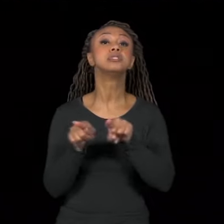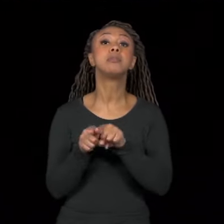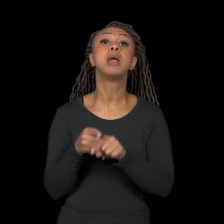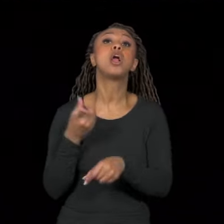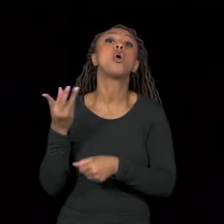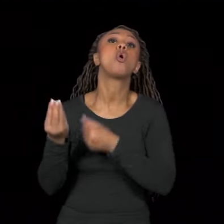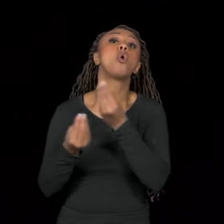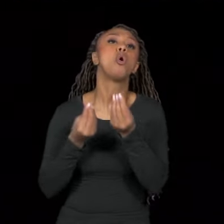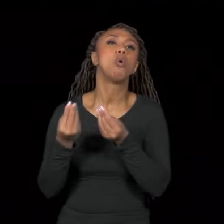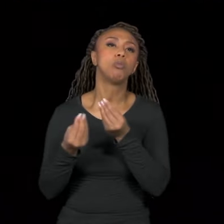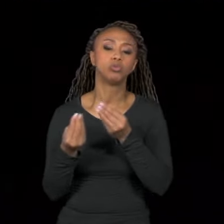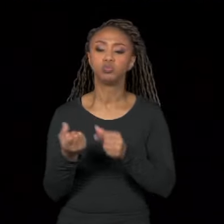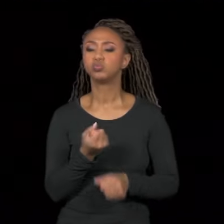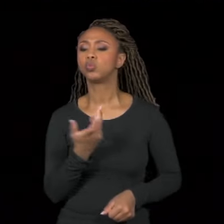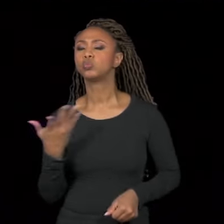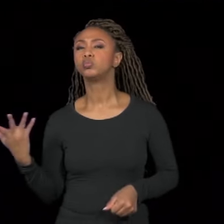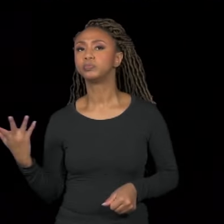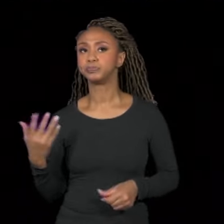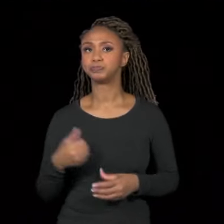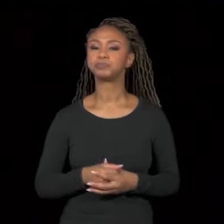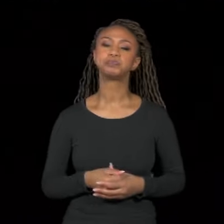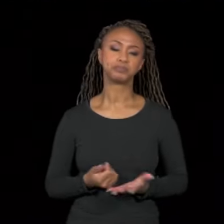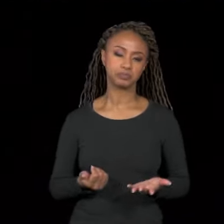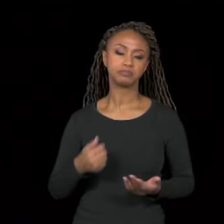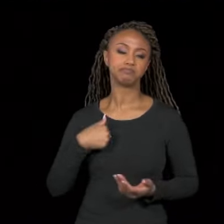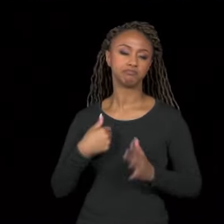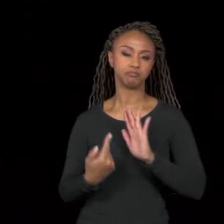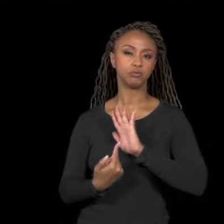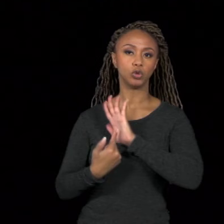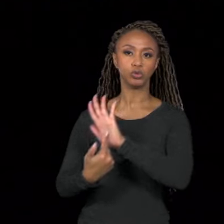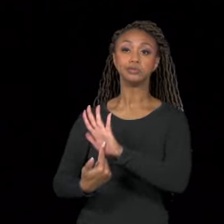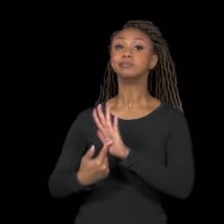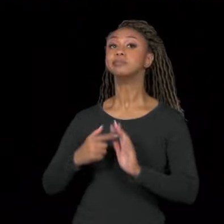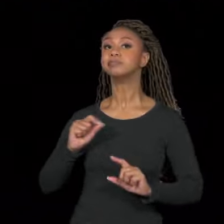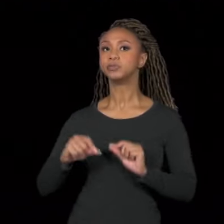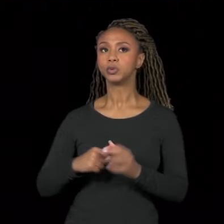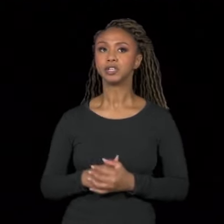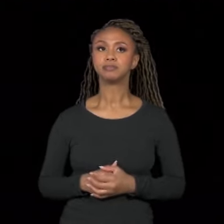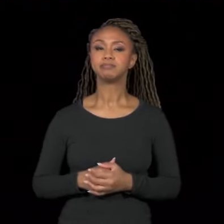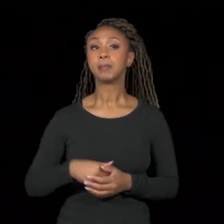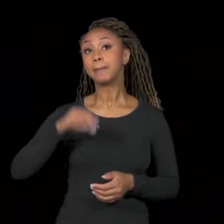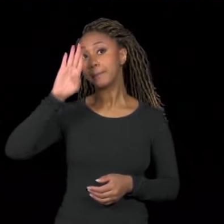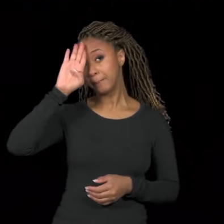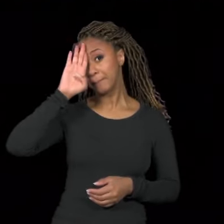E AÍ, EU TENHO AQUI PARA MOSTRAR PARA VOCÊS, AS TRÊS PRINCIPAIS MANEIRAS QUE A CARDINALIDADE